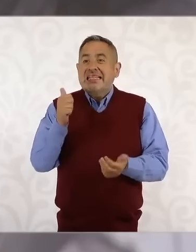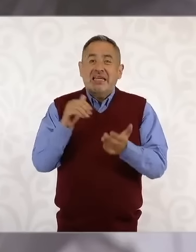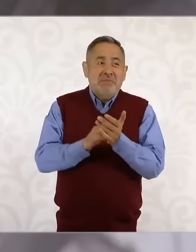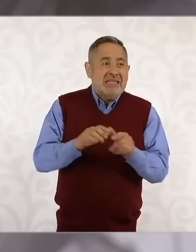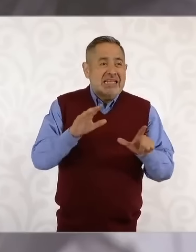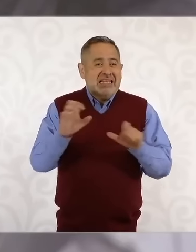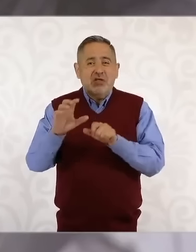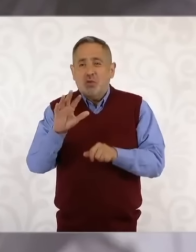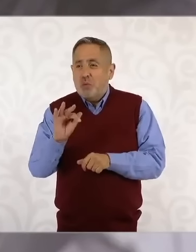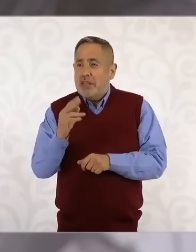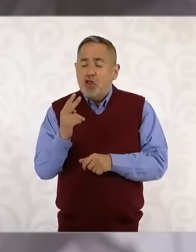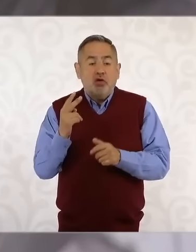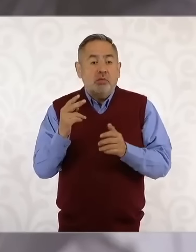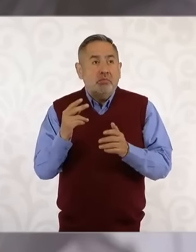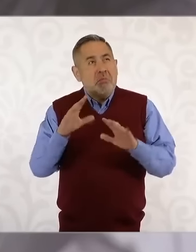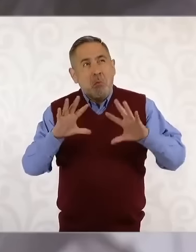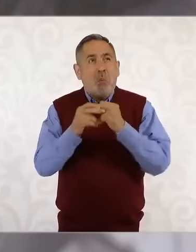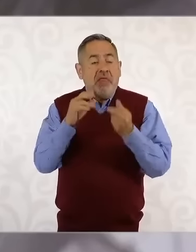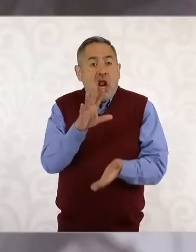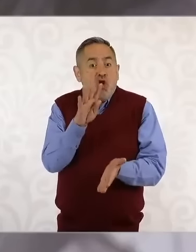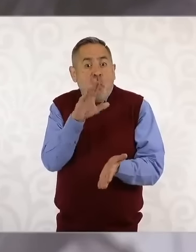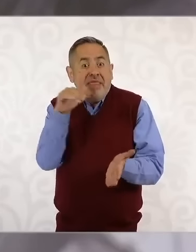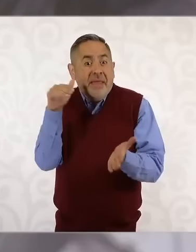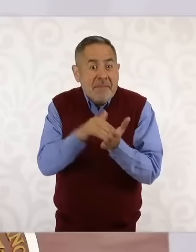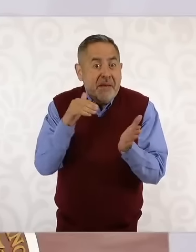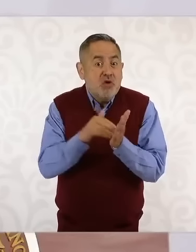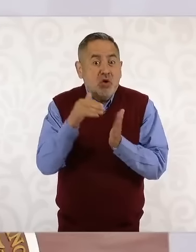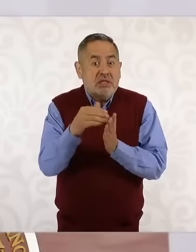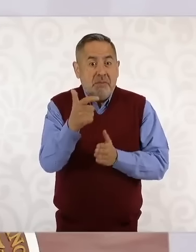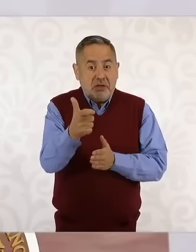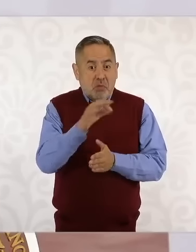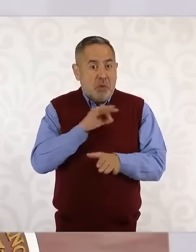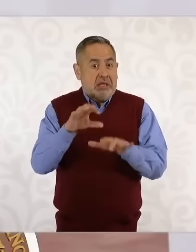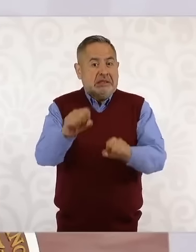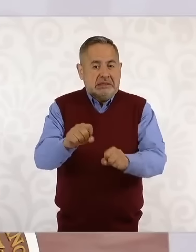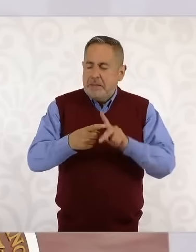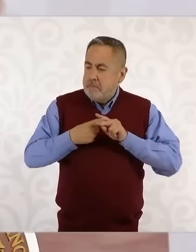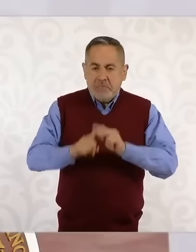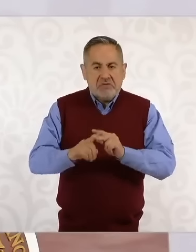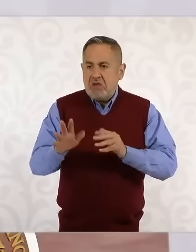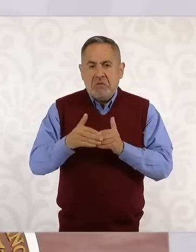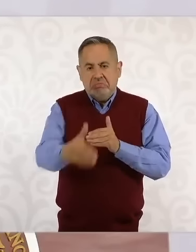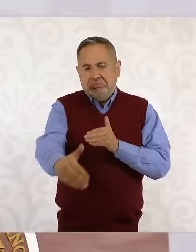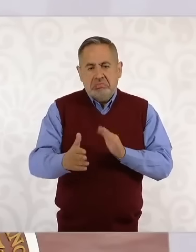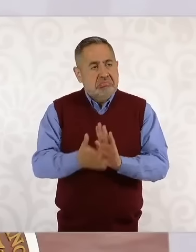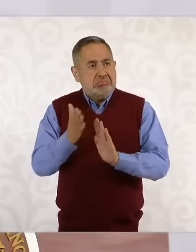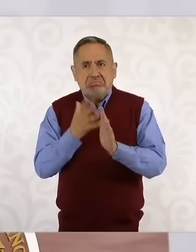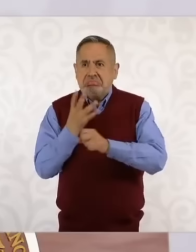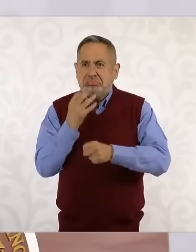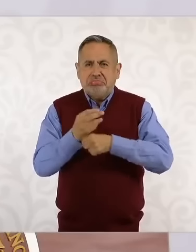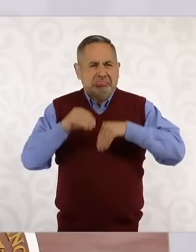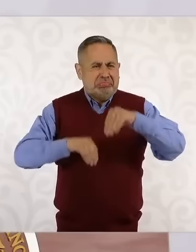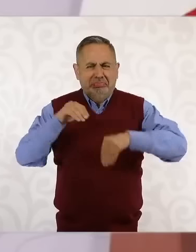es decir, cerca de 90,000 millones de pesos que van a iniciar su construcción de manera inmediata.